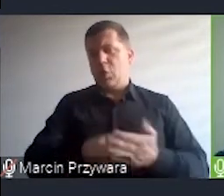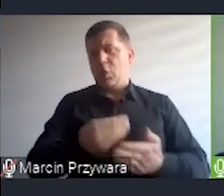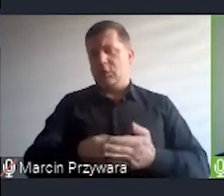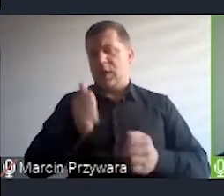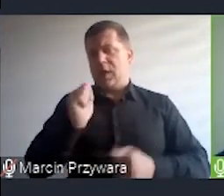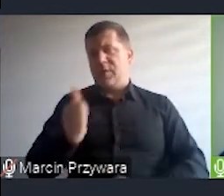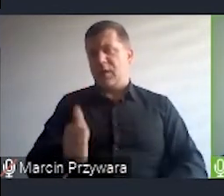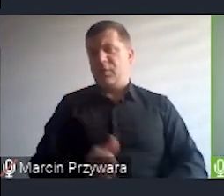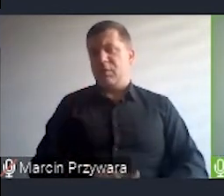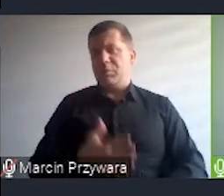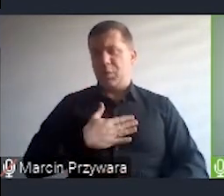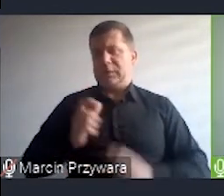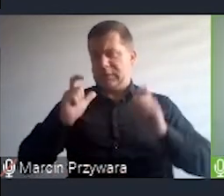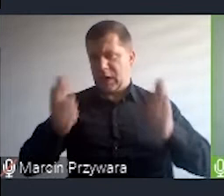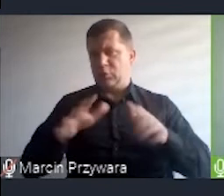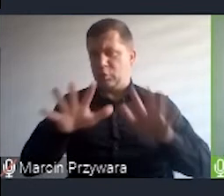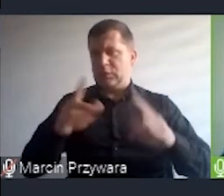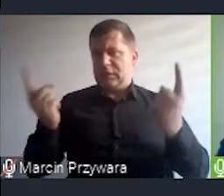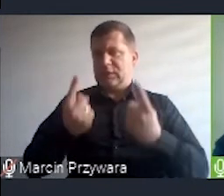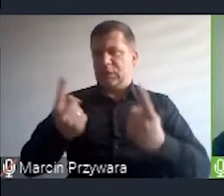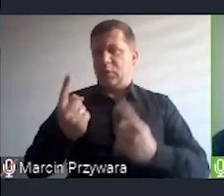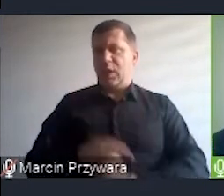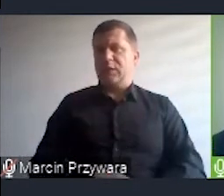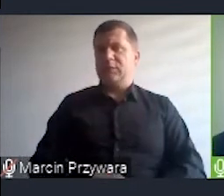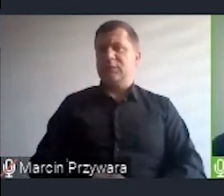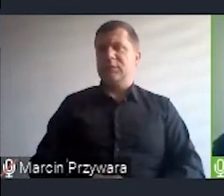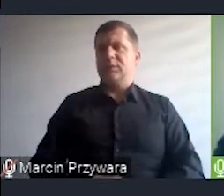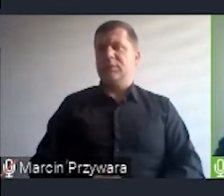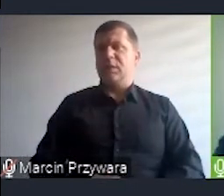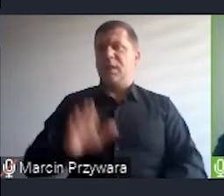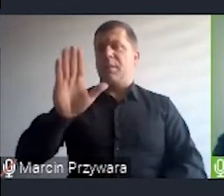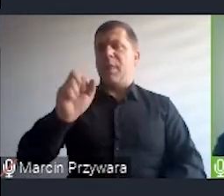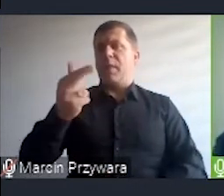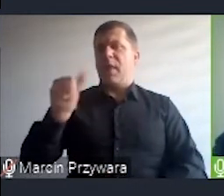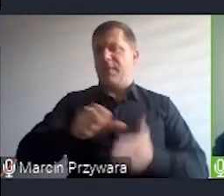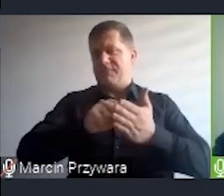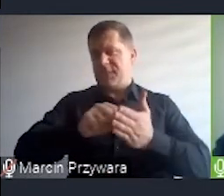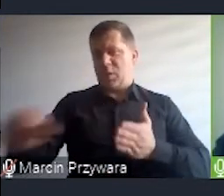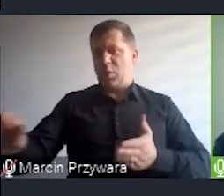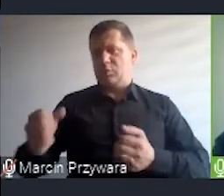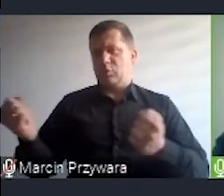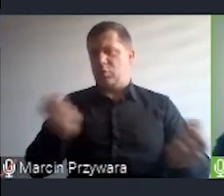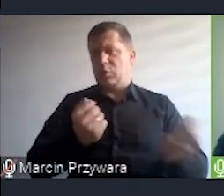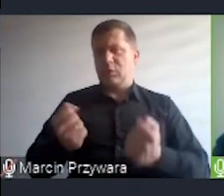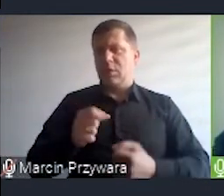bo zdarzyło się dużo takich sytuacji, gdzie beneficjent wyłączał dostawę, bo to przecież nie jest koszt zakupu.